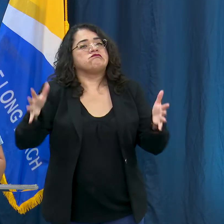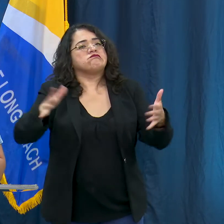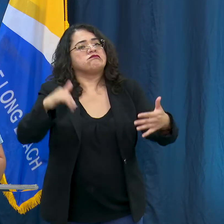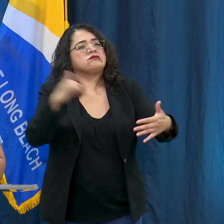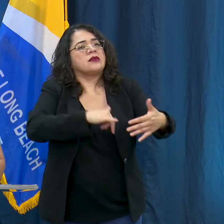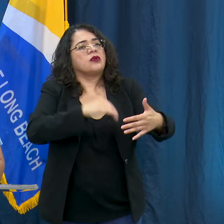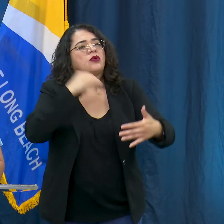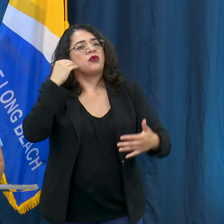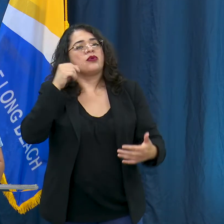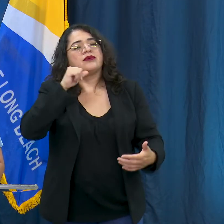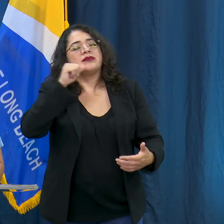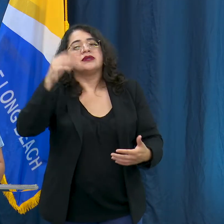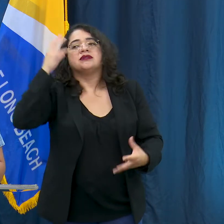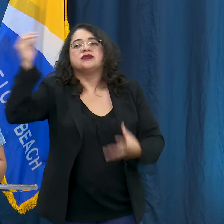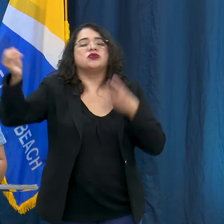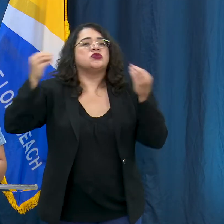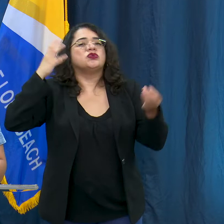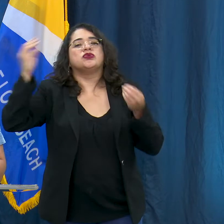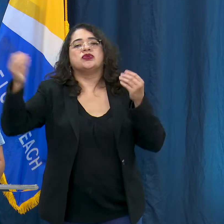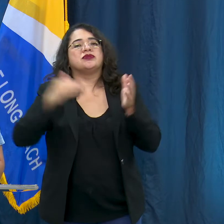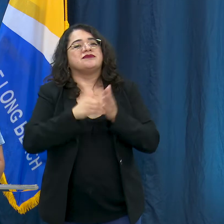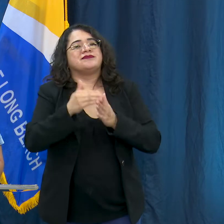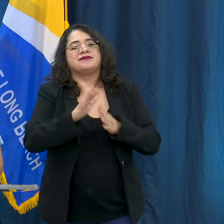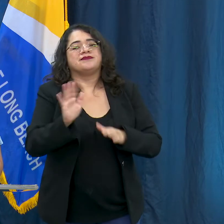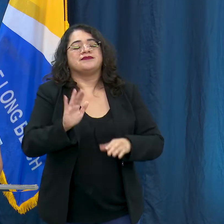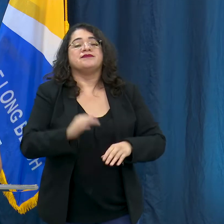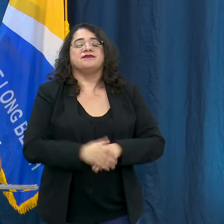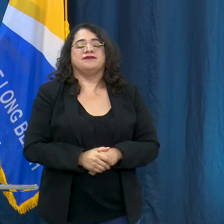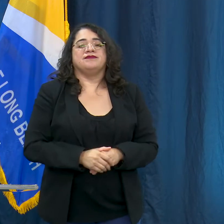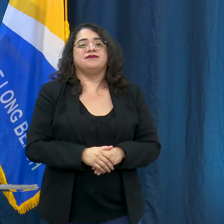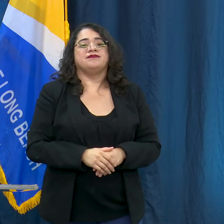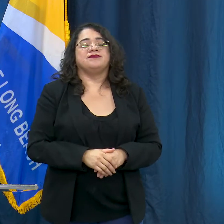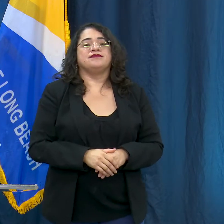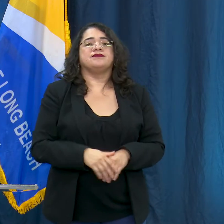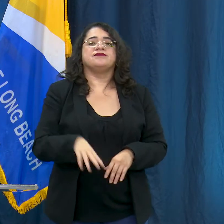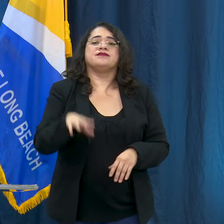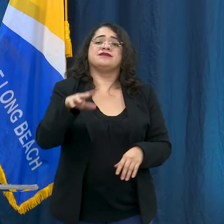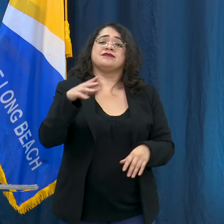que se a possible yoni so también queremos Darla's poquito información